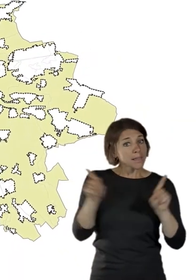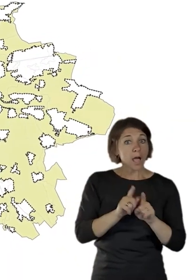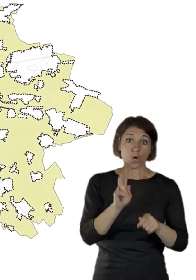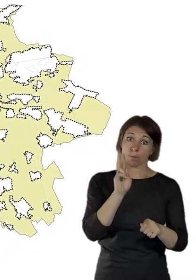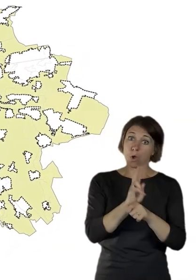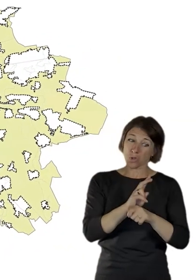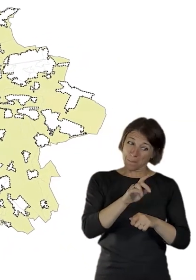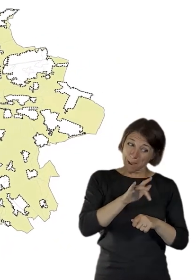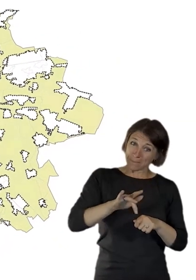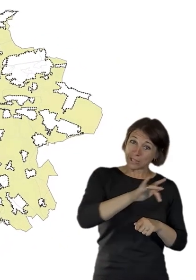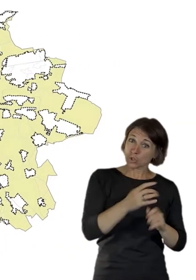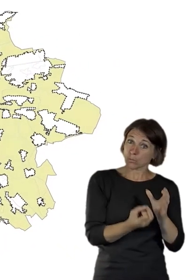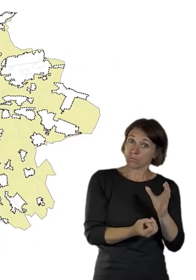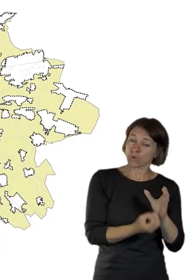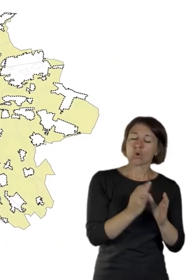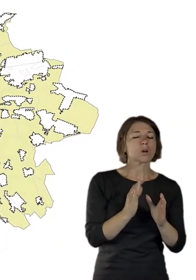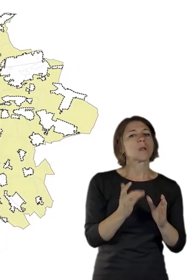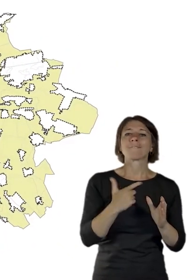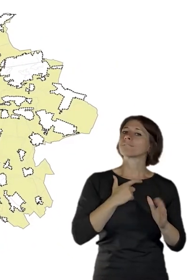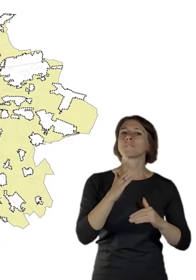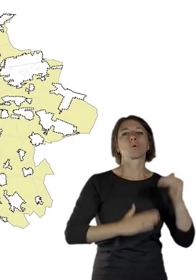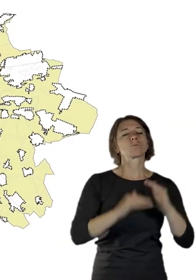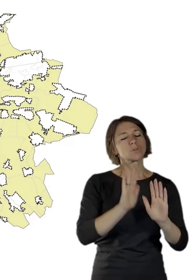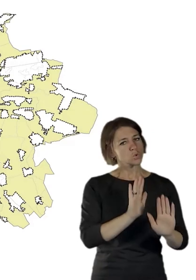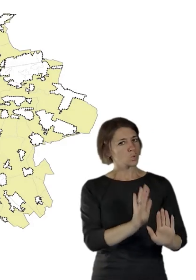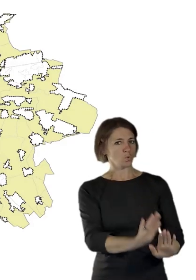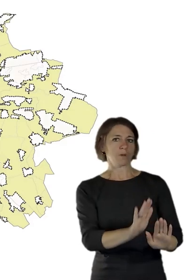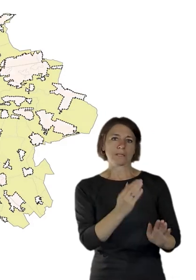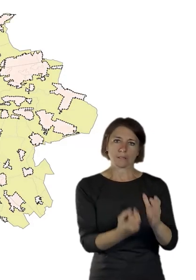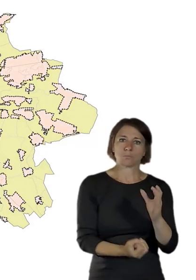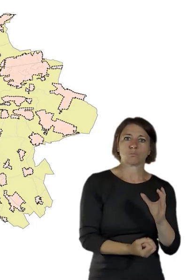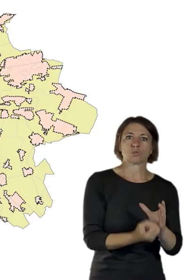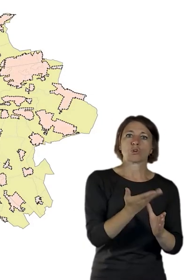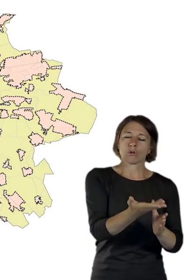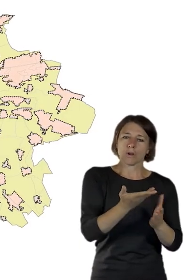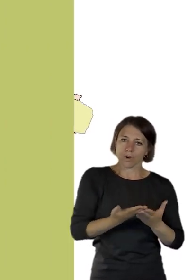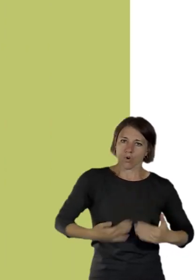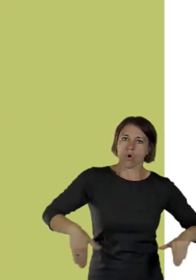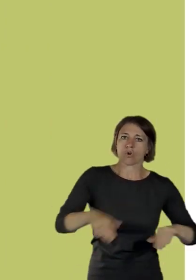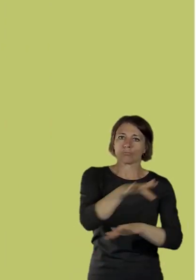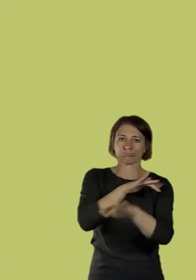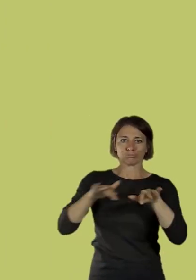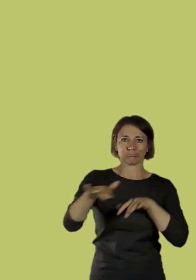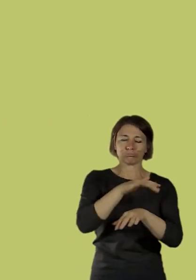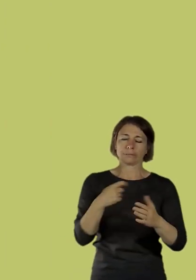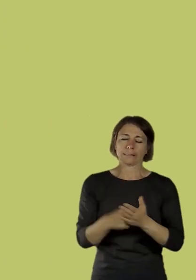krajiny, aby byla posilována její ekologická stabilita směrem k větší udržitelnosti.